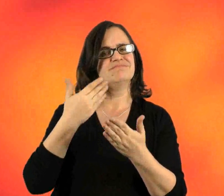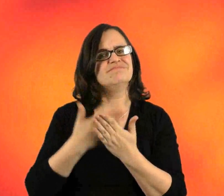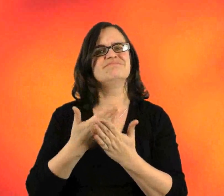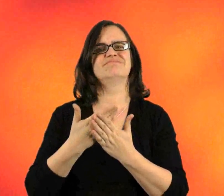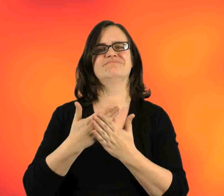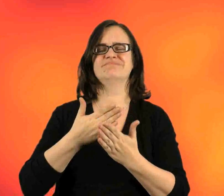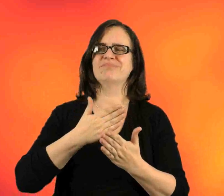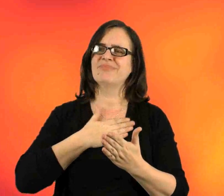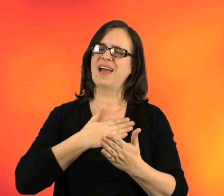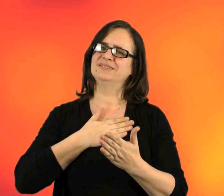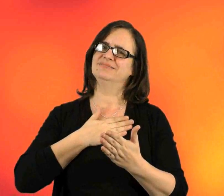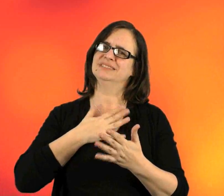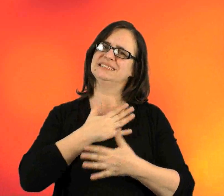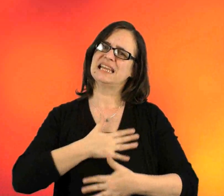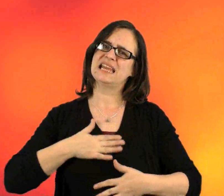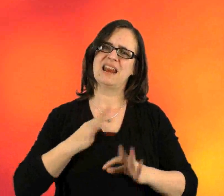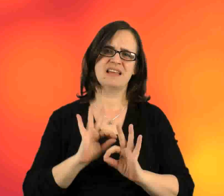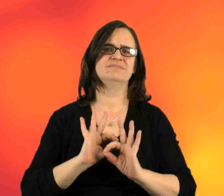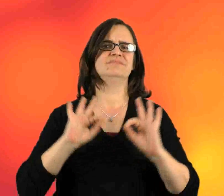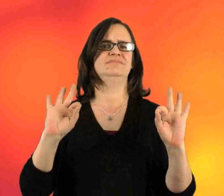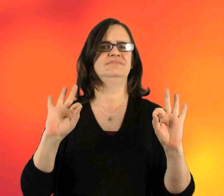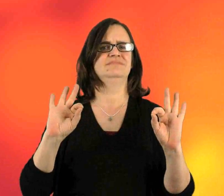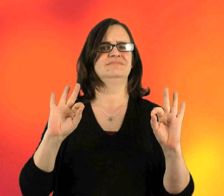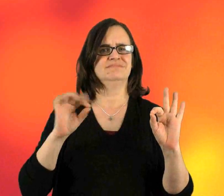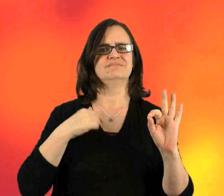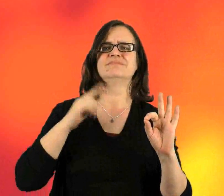Deshalb geht es meiner Seele gut